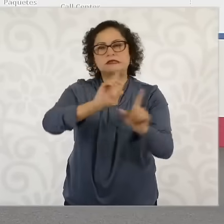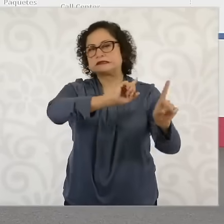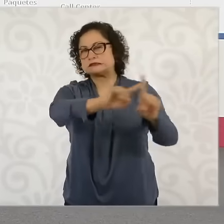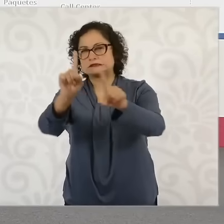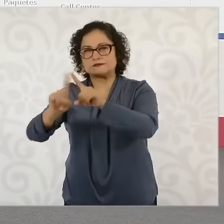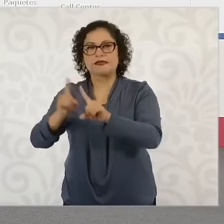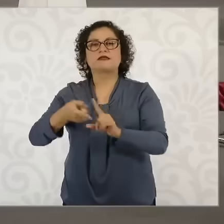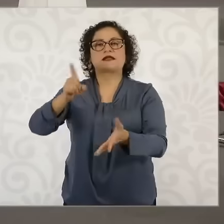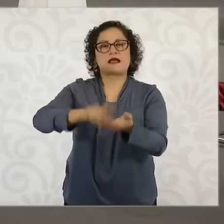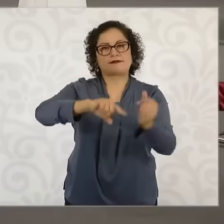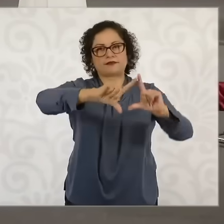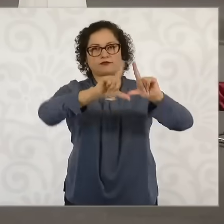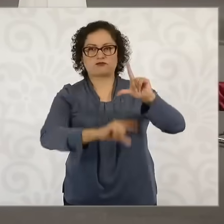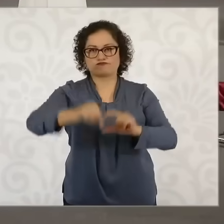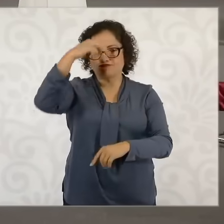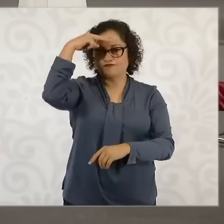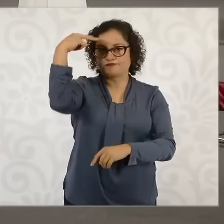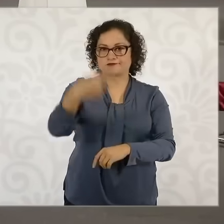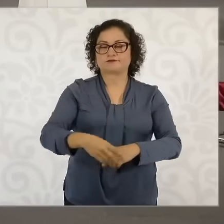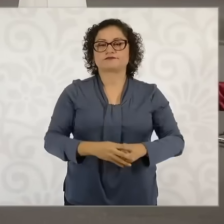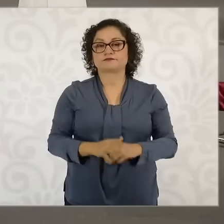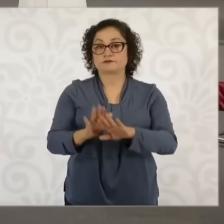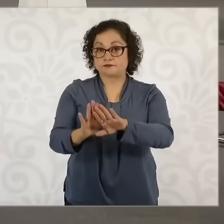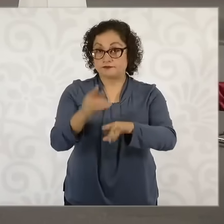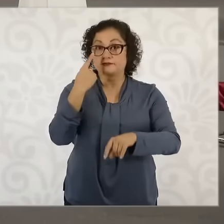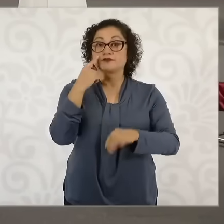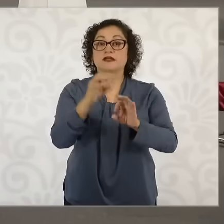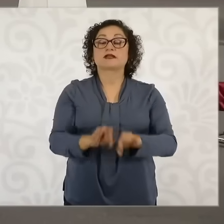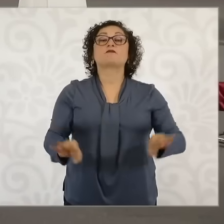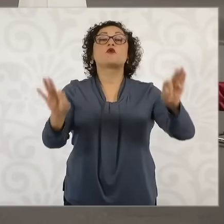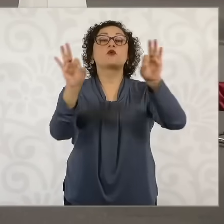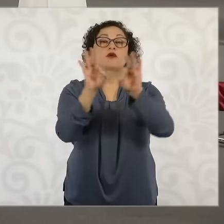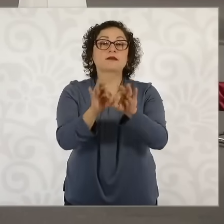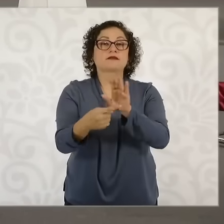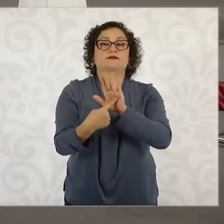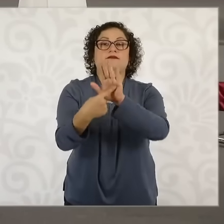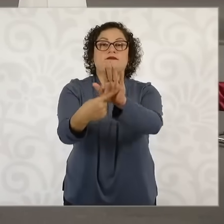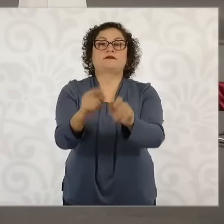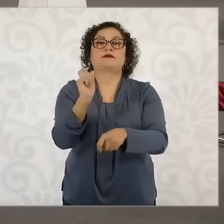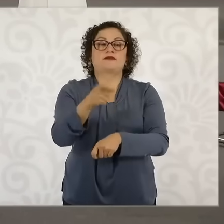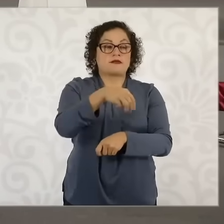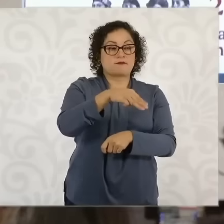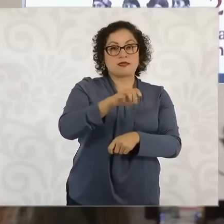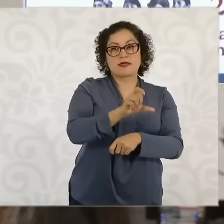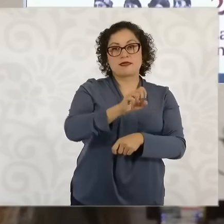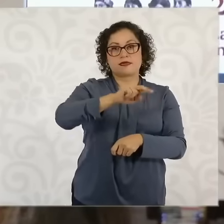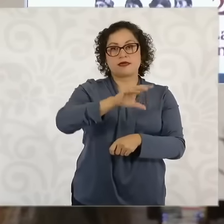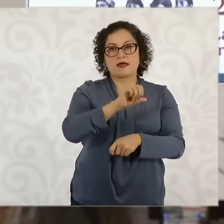nacional. También muy importante especificar que tenemos una alianza muy importante con diferentes